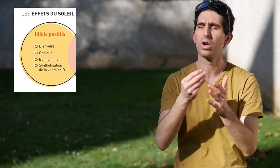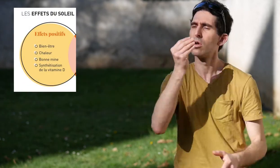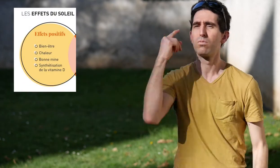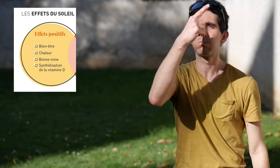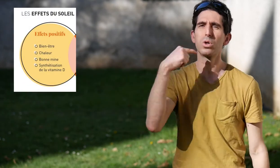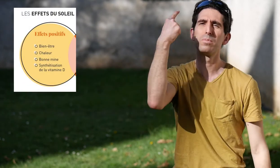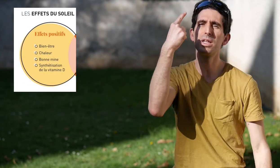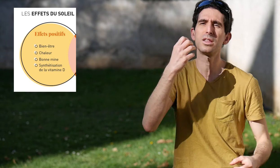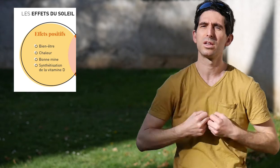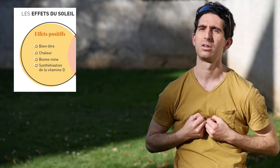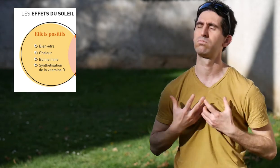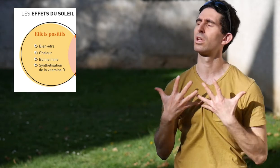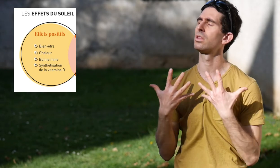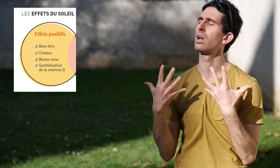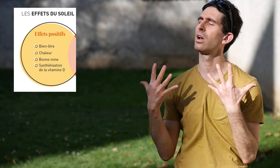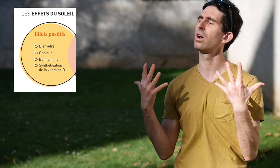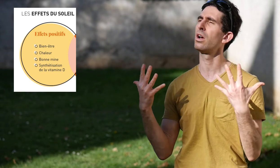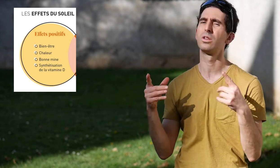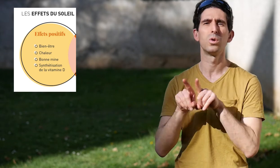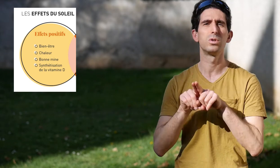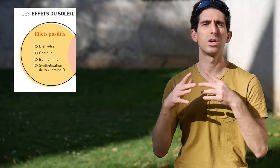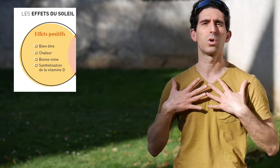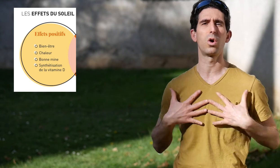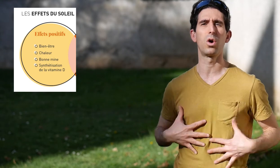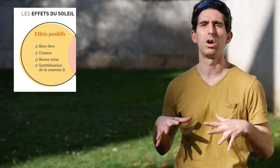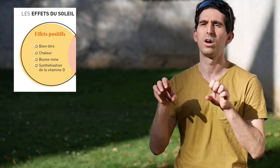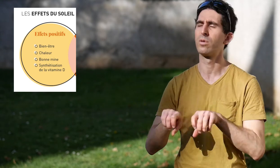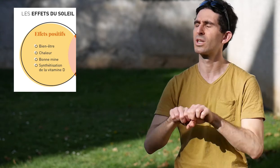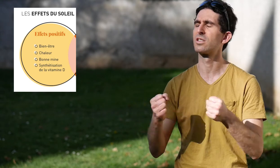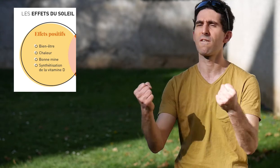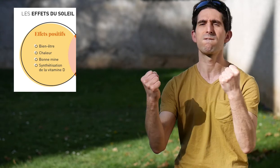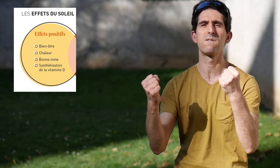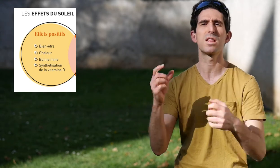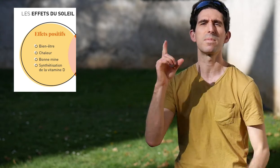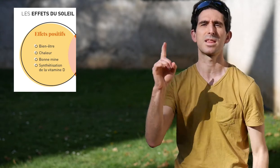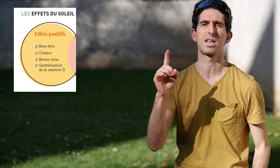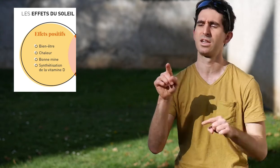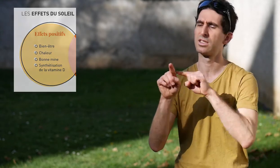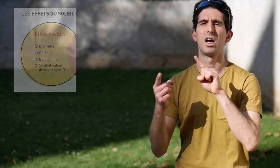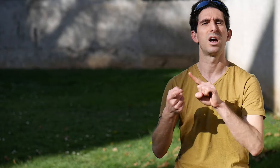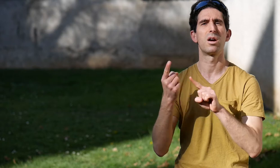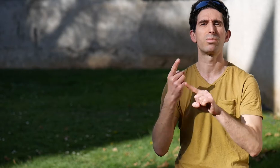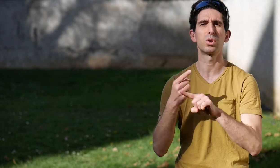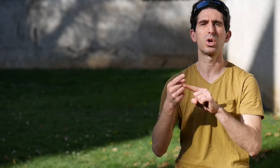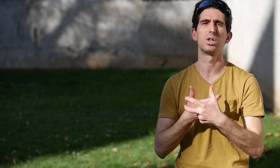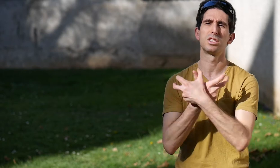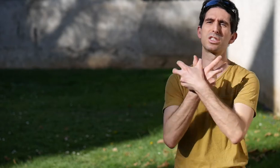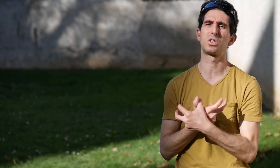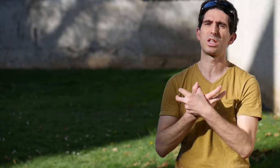Il nous donne bonne mine et du bien-être. Aussi, le corps fabrique de la vitamine D. Il est essentiel pour le squelette